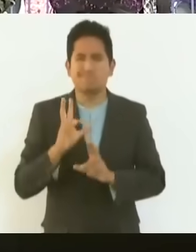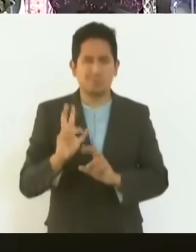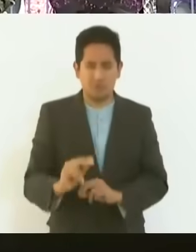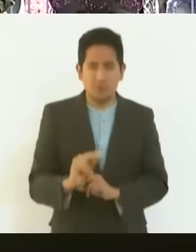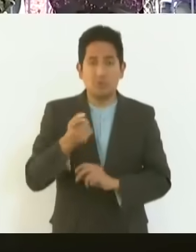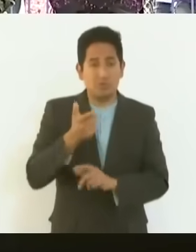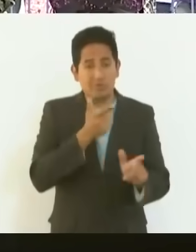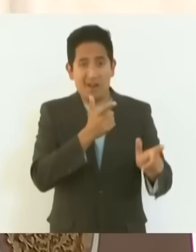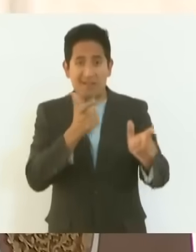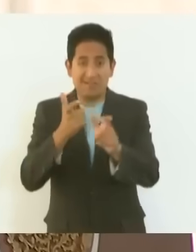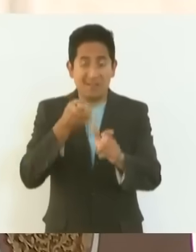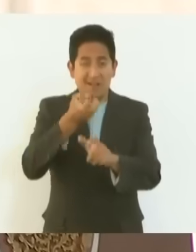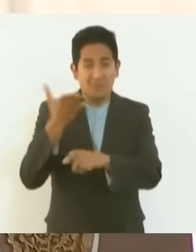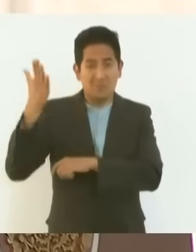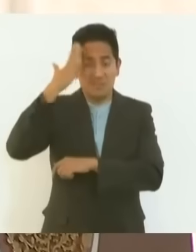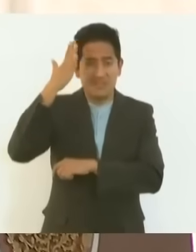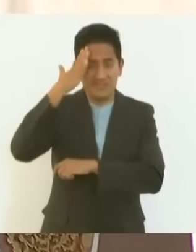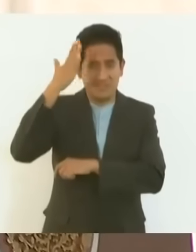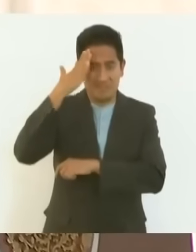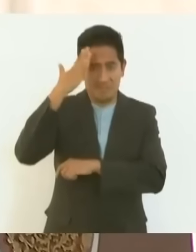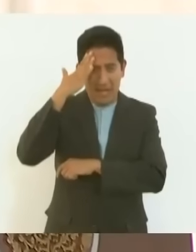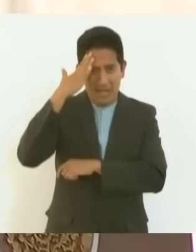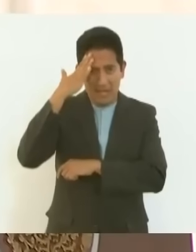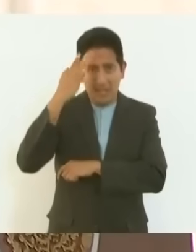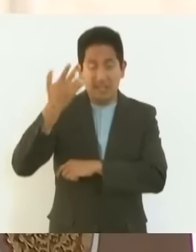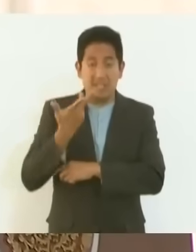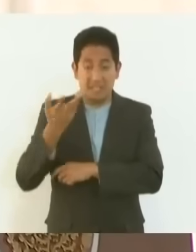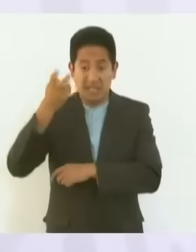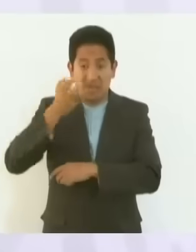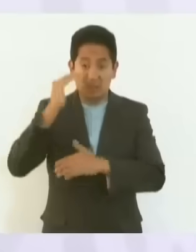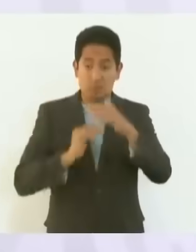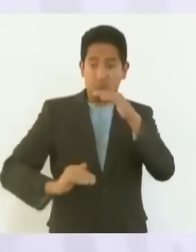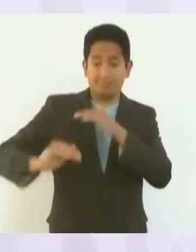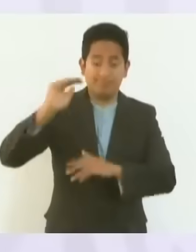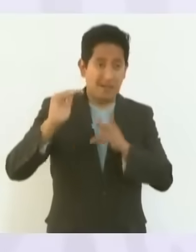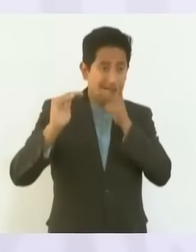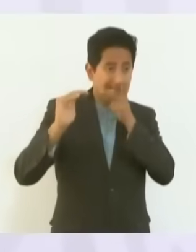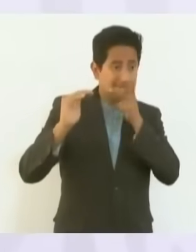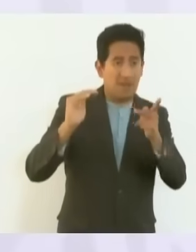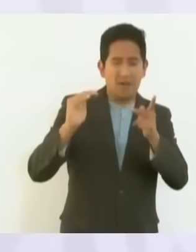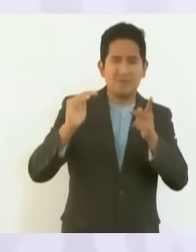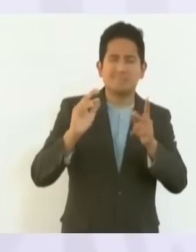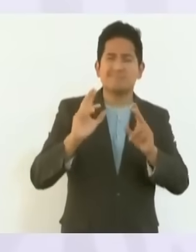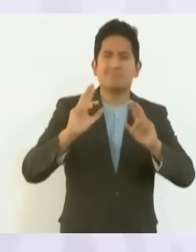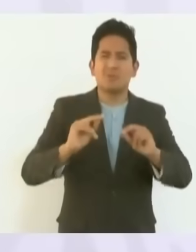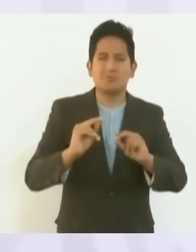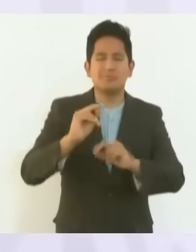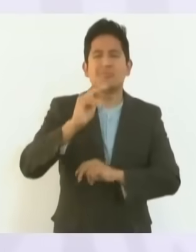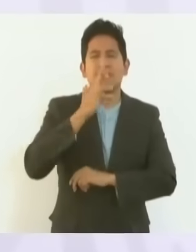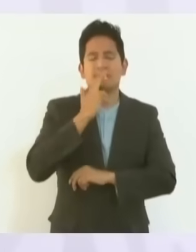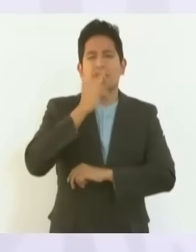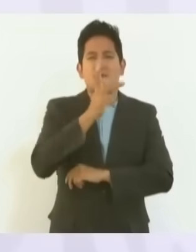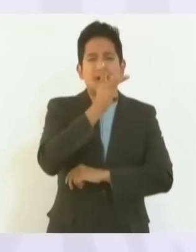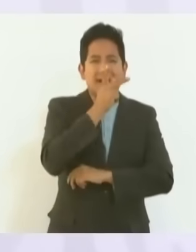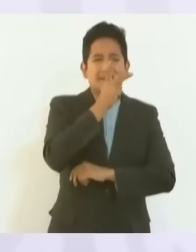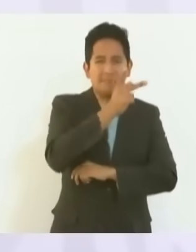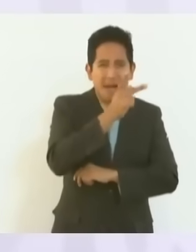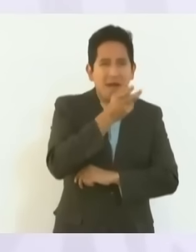armas, las balas más alto que las palabras. que las palabras siempre vuelen alto. Un mundo donde